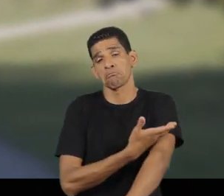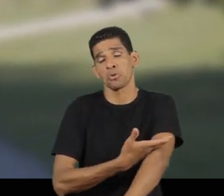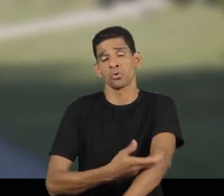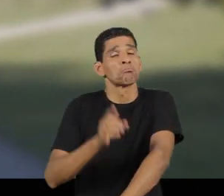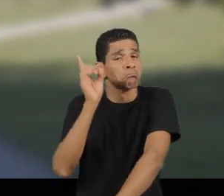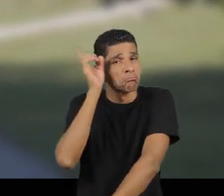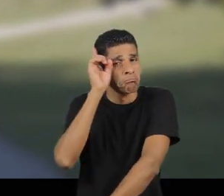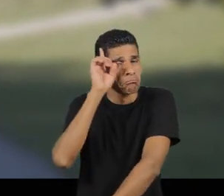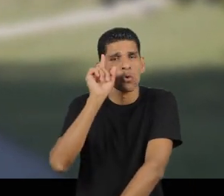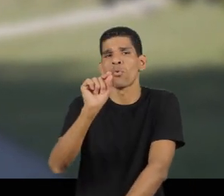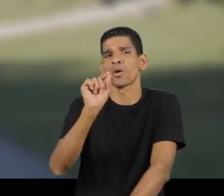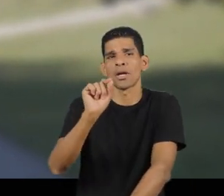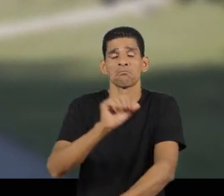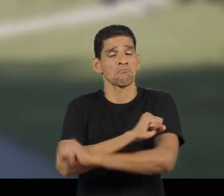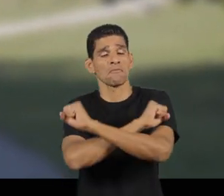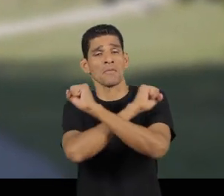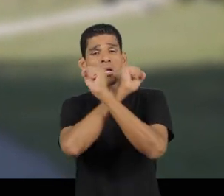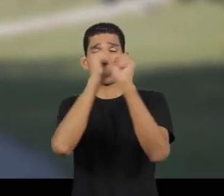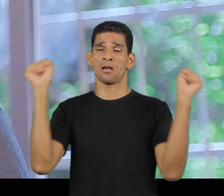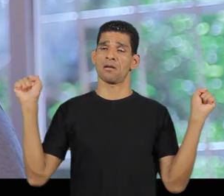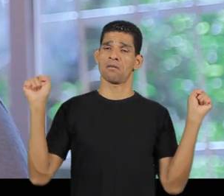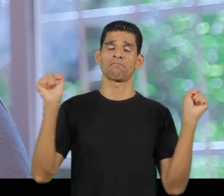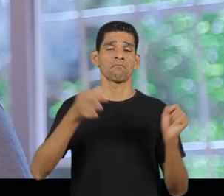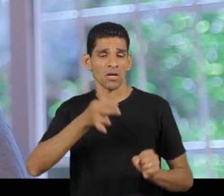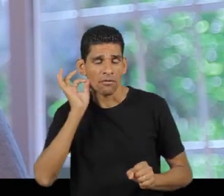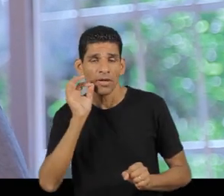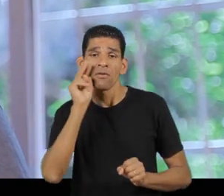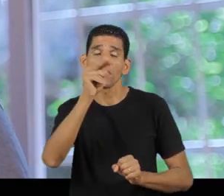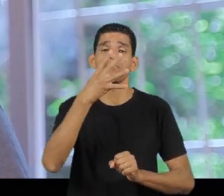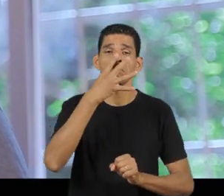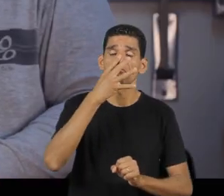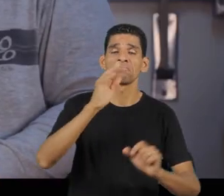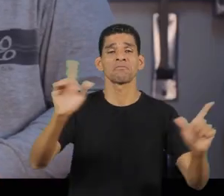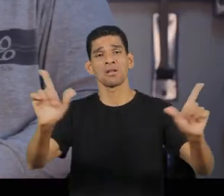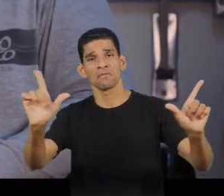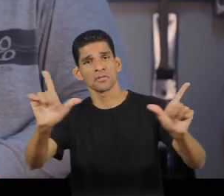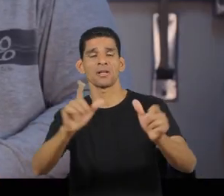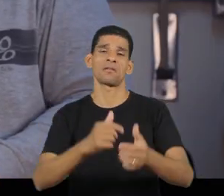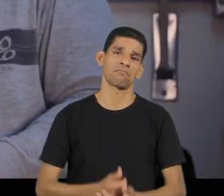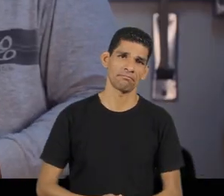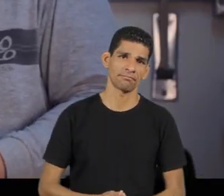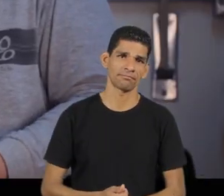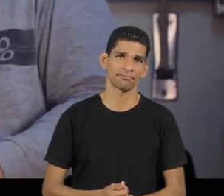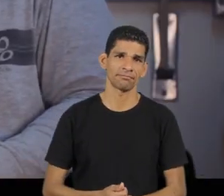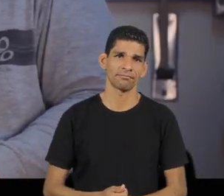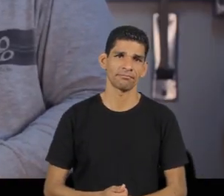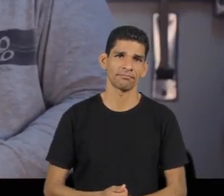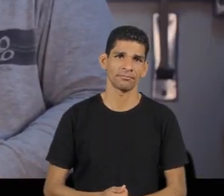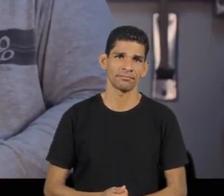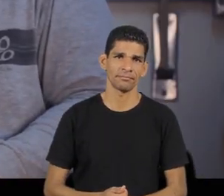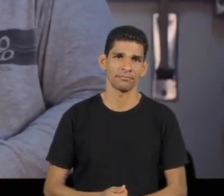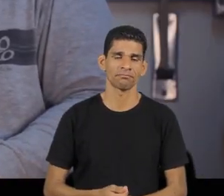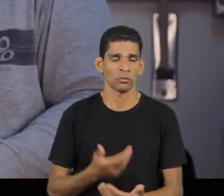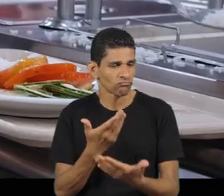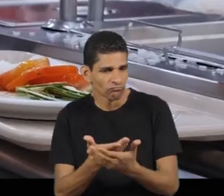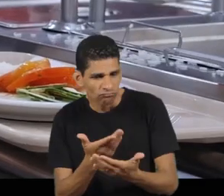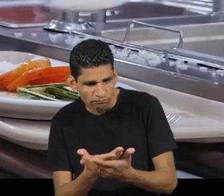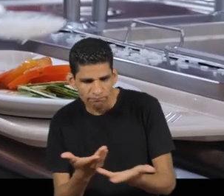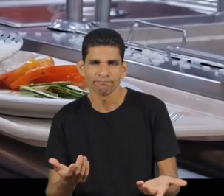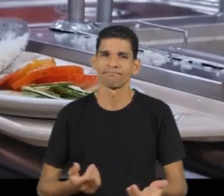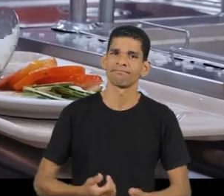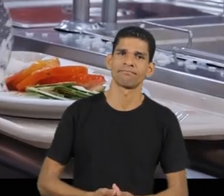A minha rotina diária é acordar, tomar café, assistir um pouco de televisão,